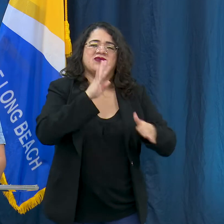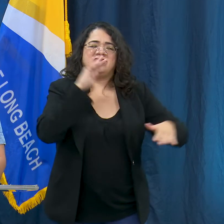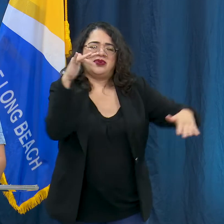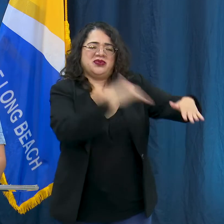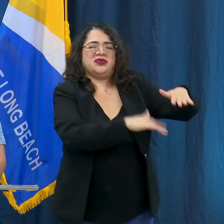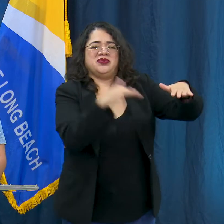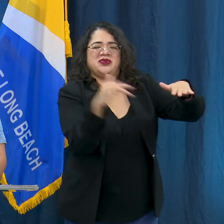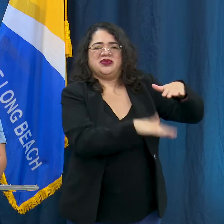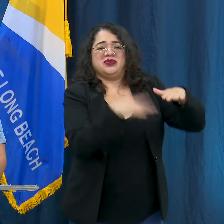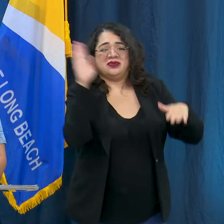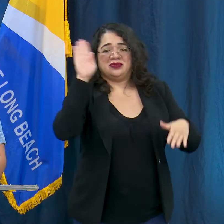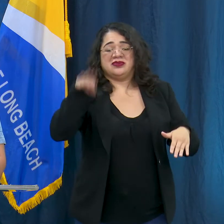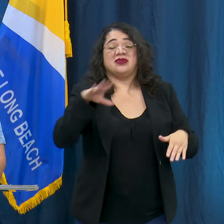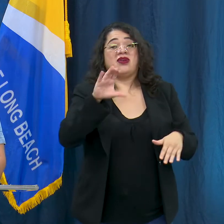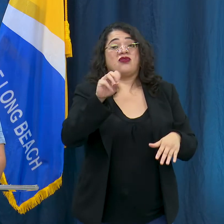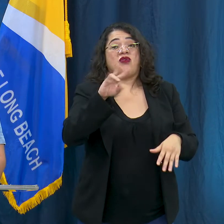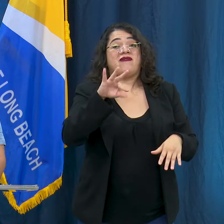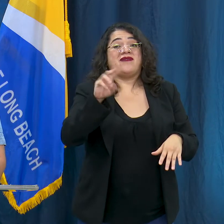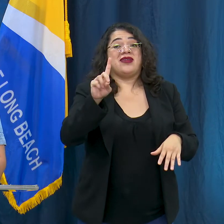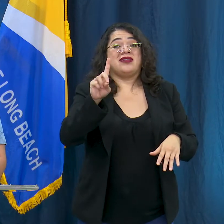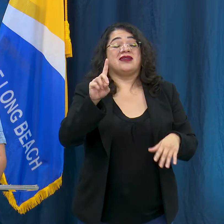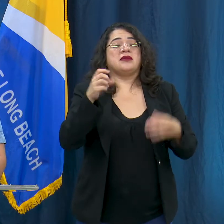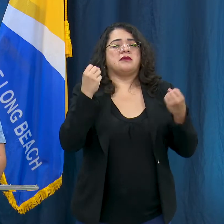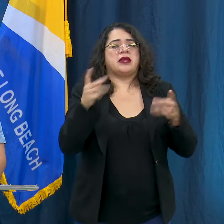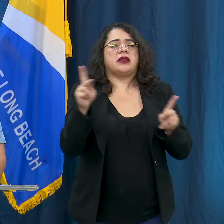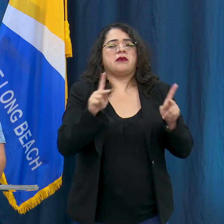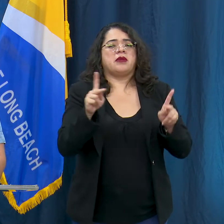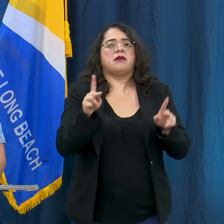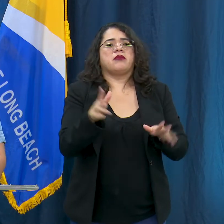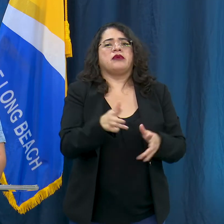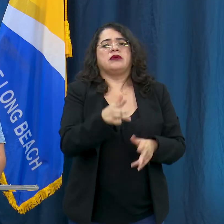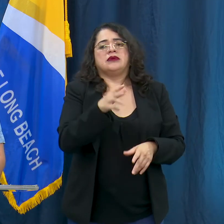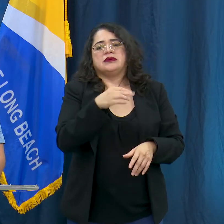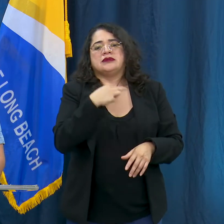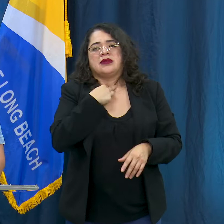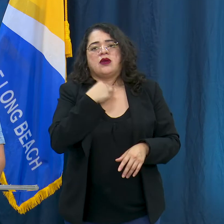personas están trabajando desde casa no pueden Pagar su multiple momento